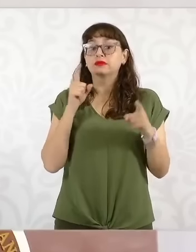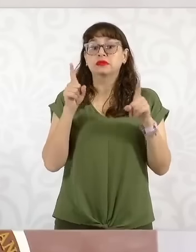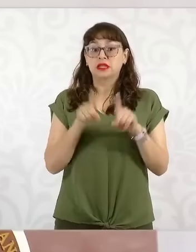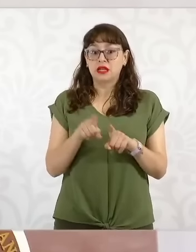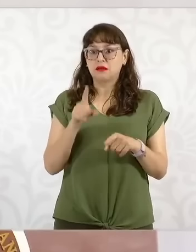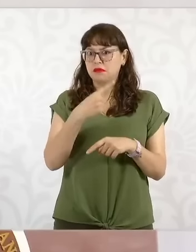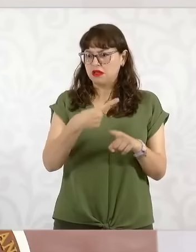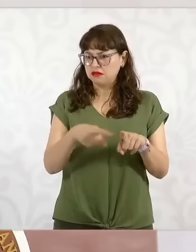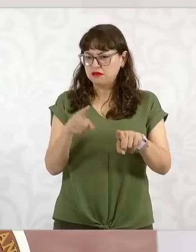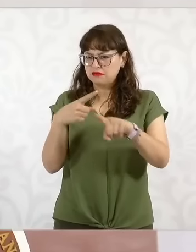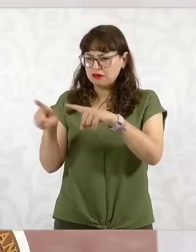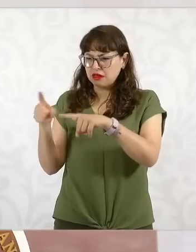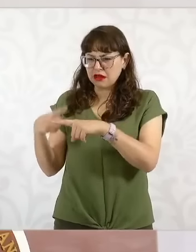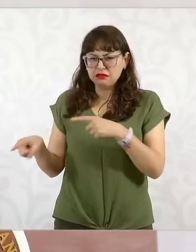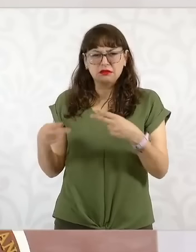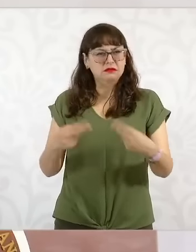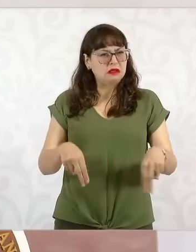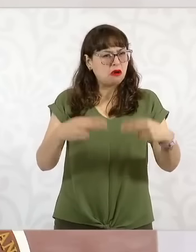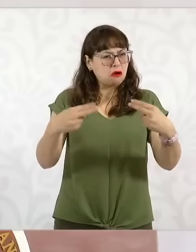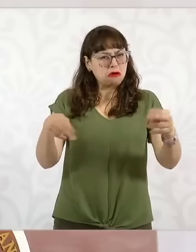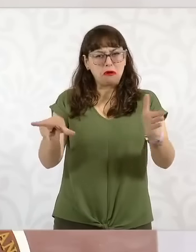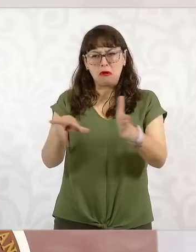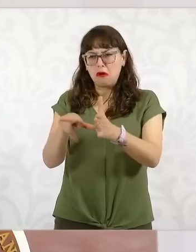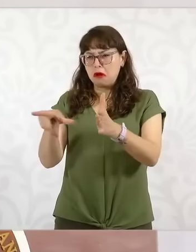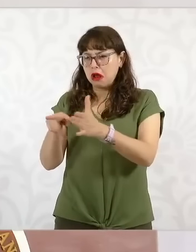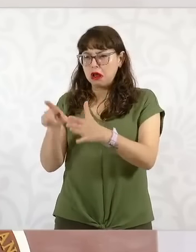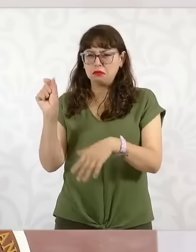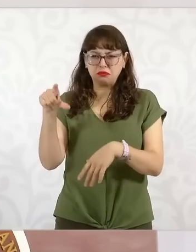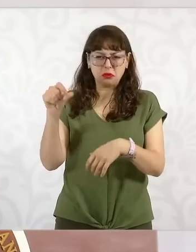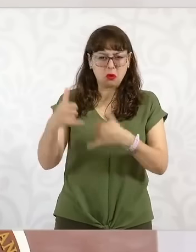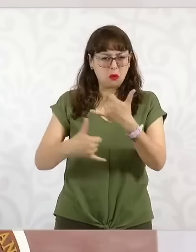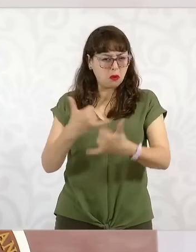tragamonedas. Se estima que las extorsiones relacionadas con la producción de aguacate